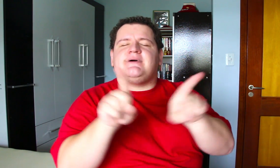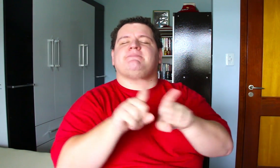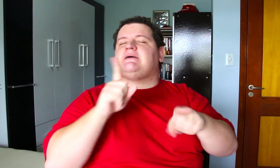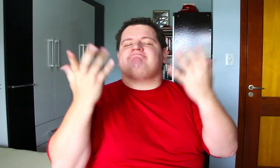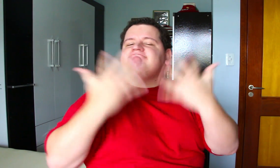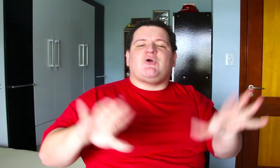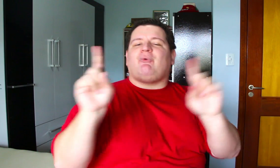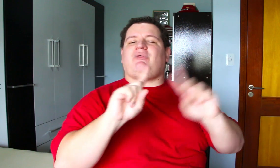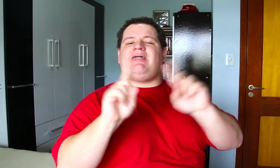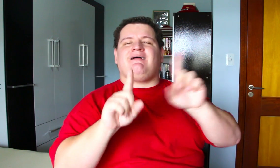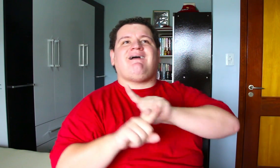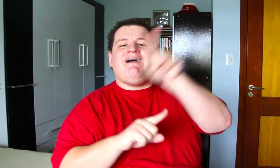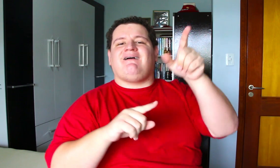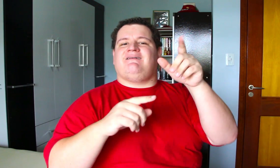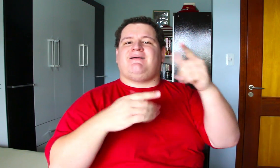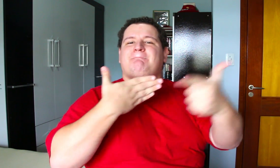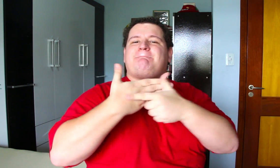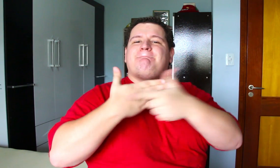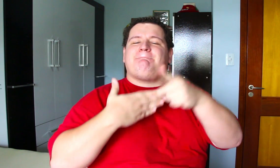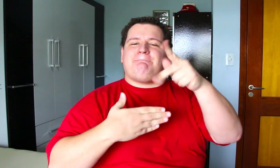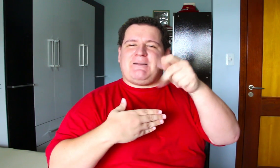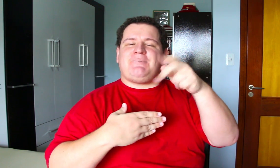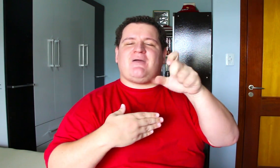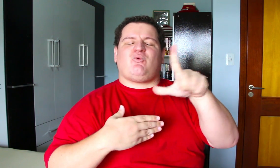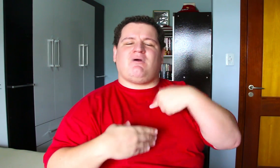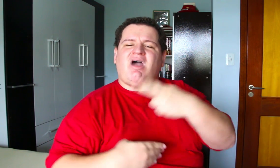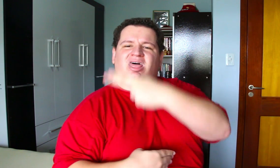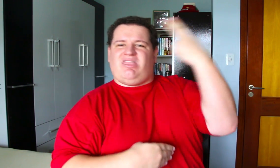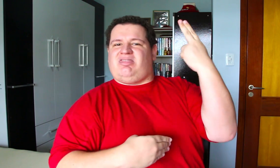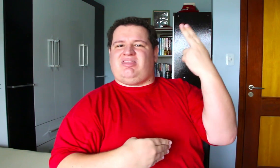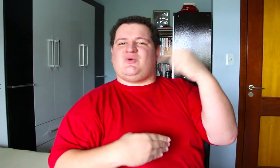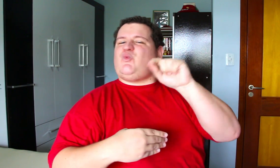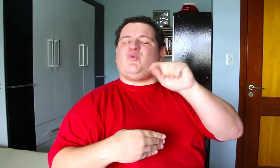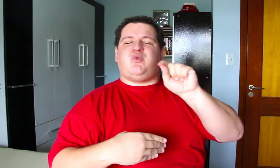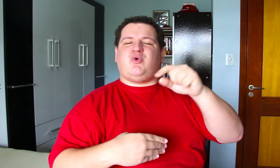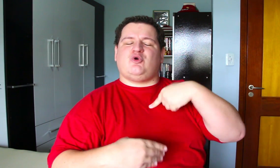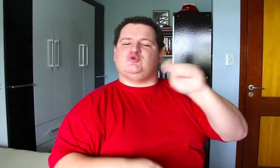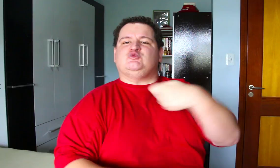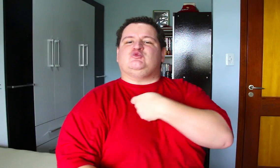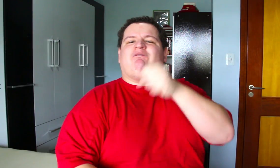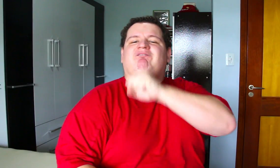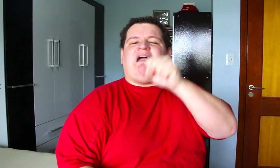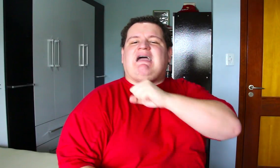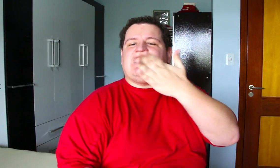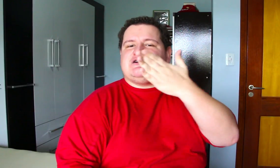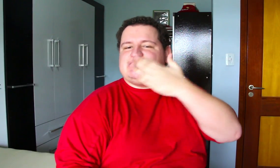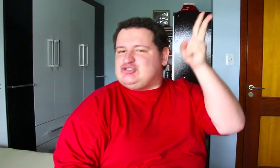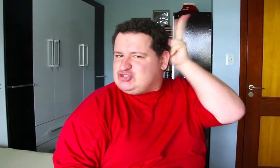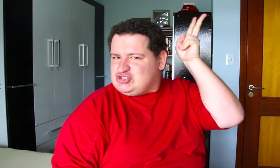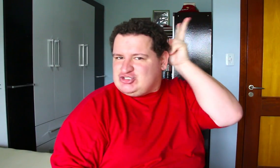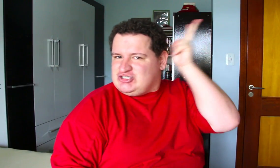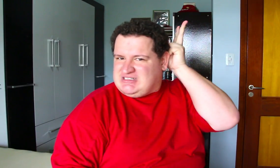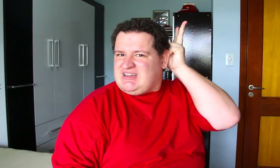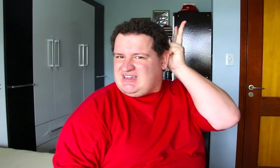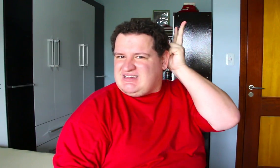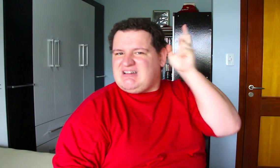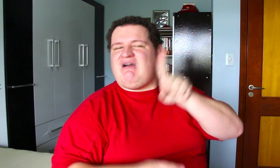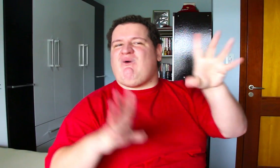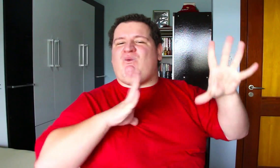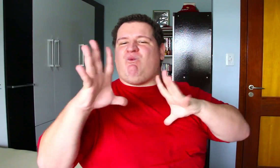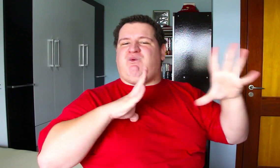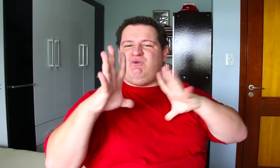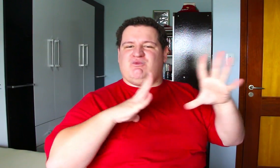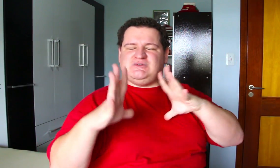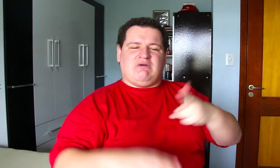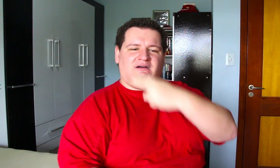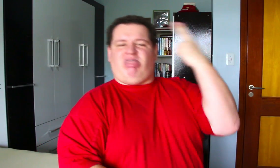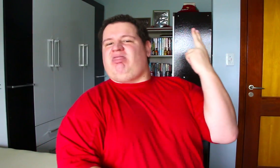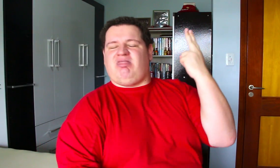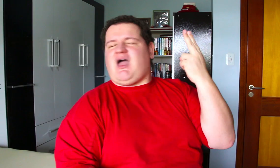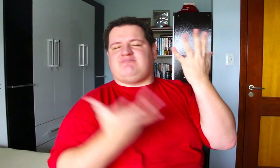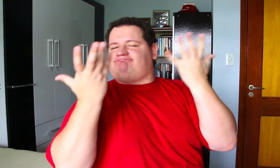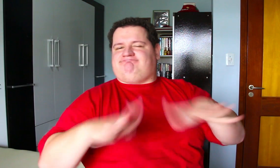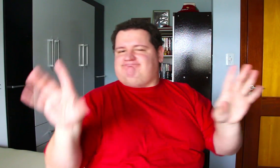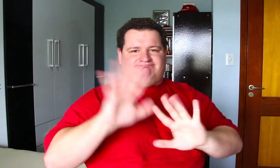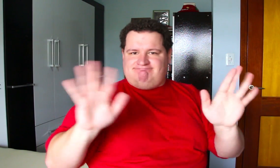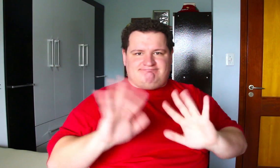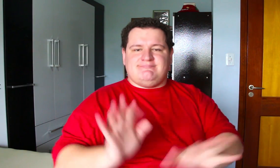segundo ela, porque “não queria ser a índia velha de Hollywood”.